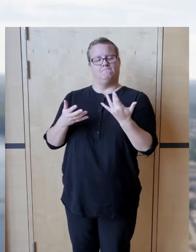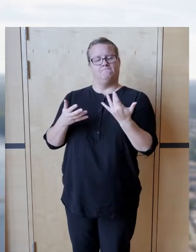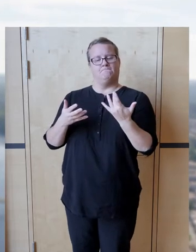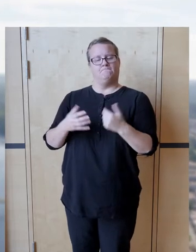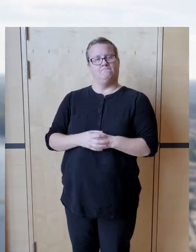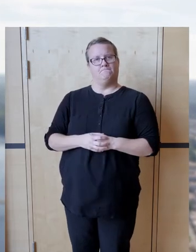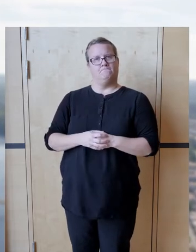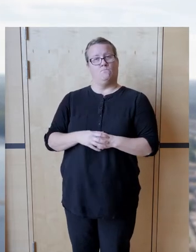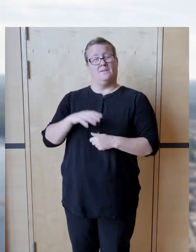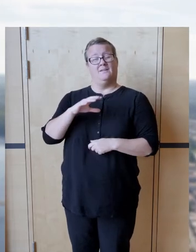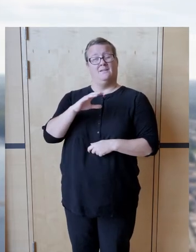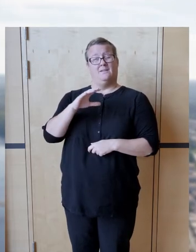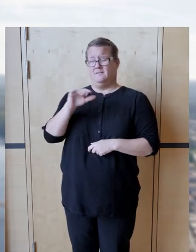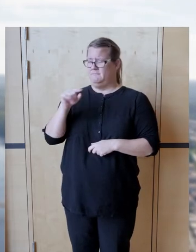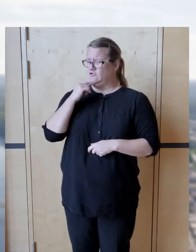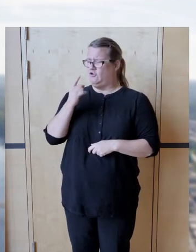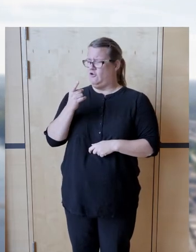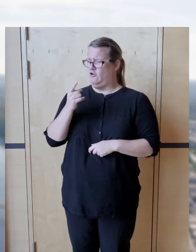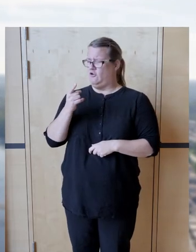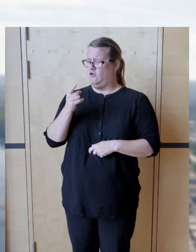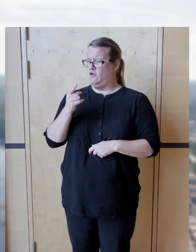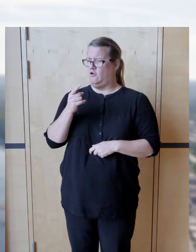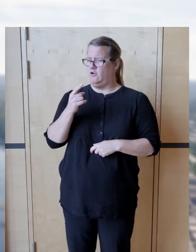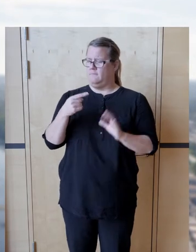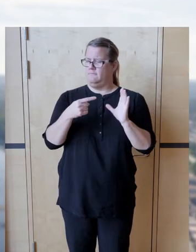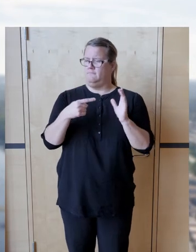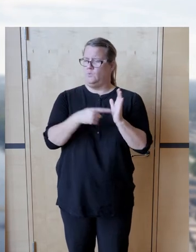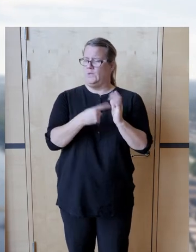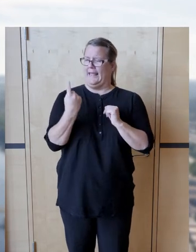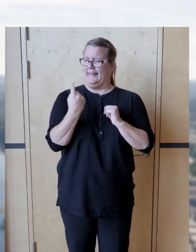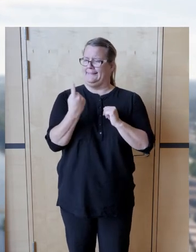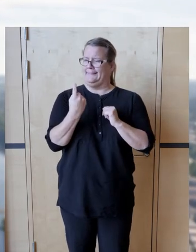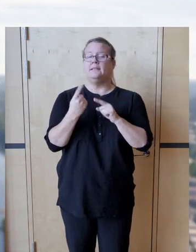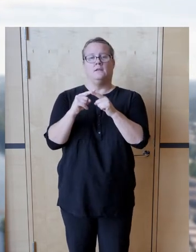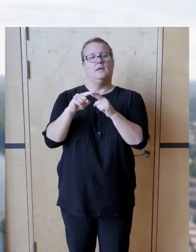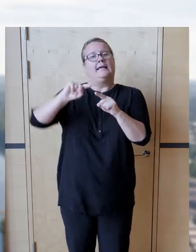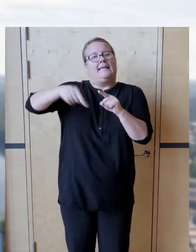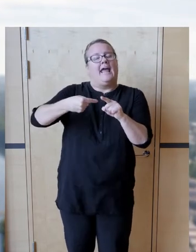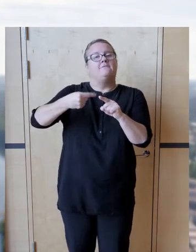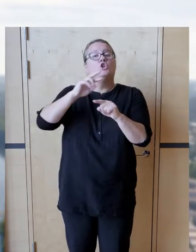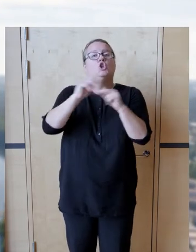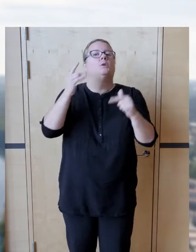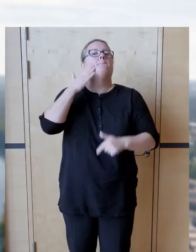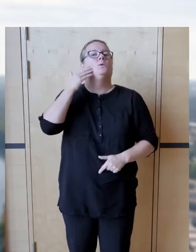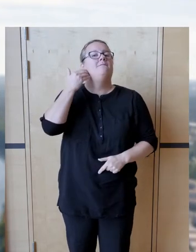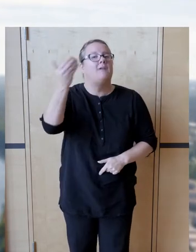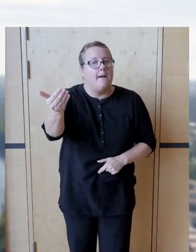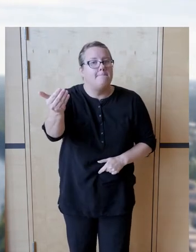Men hjärtat Det kommer att kräva typ boende i framtiden Tillgodose bhn